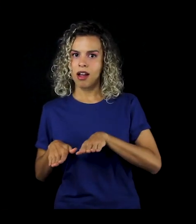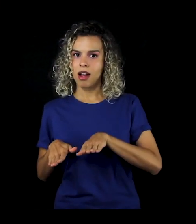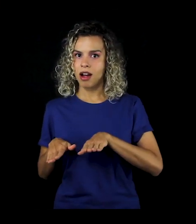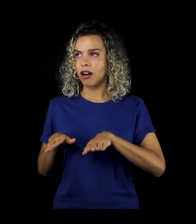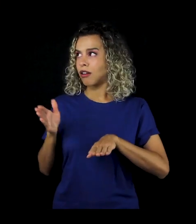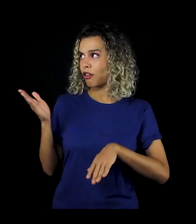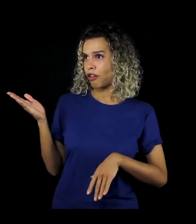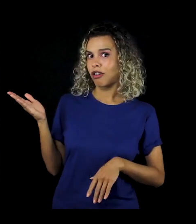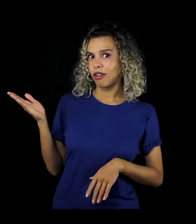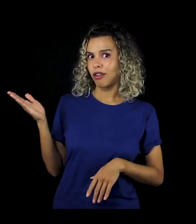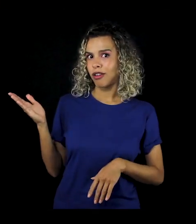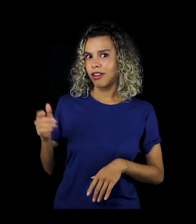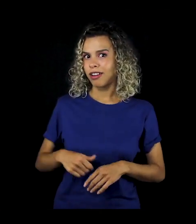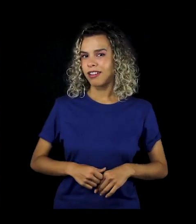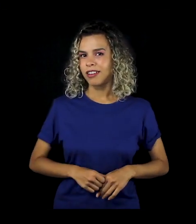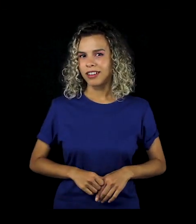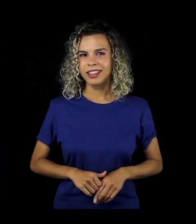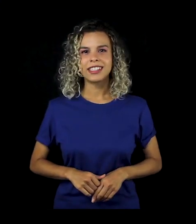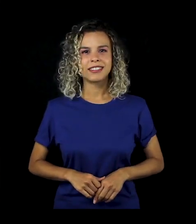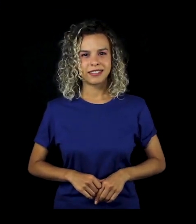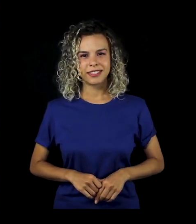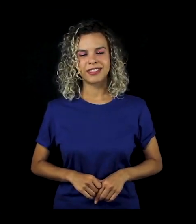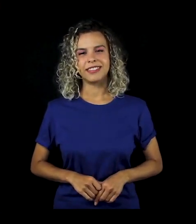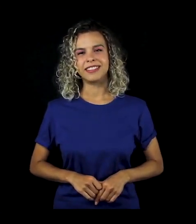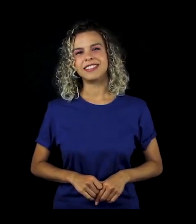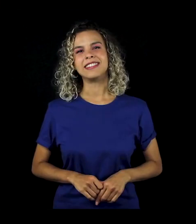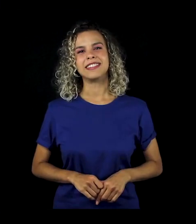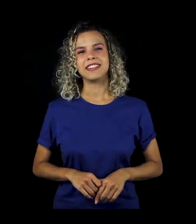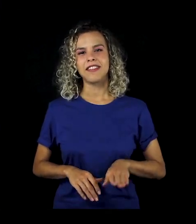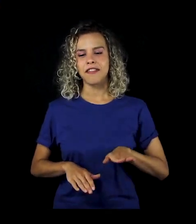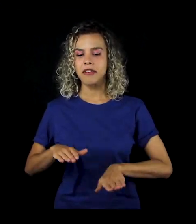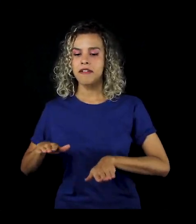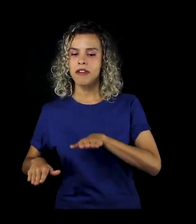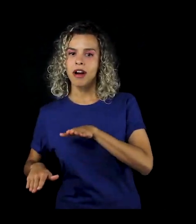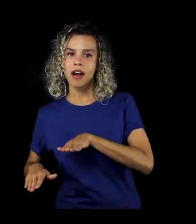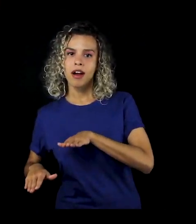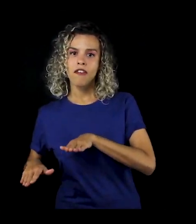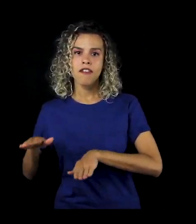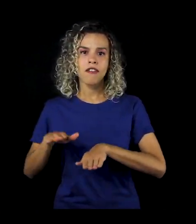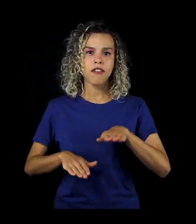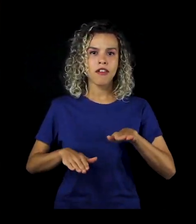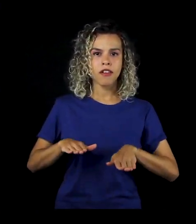Empurra o outro. Vai, volta e pula para a frente.